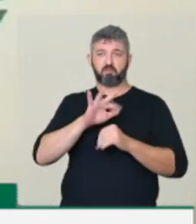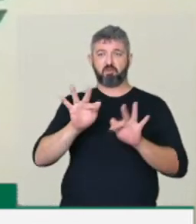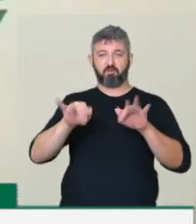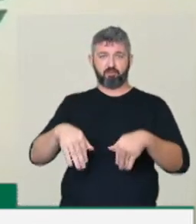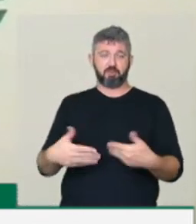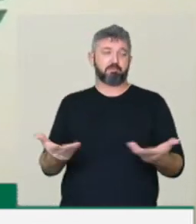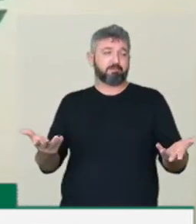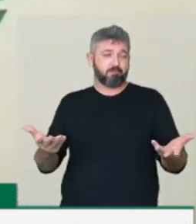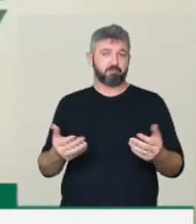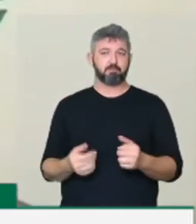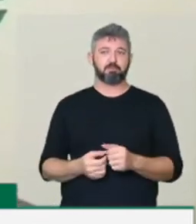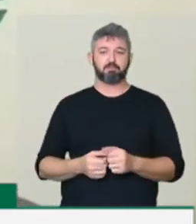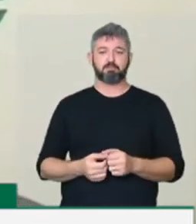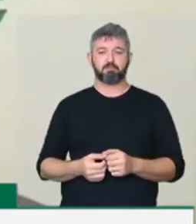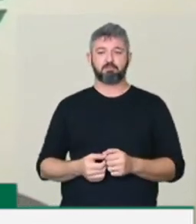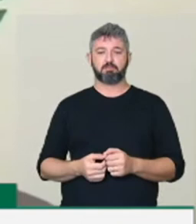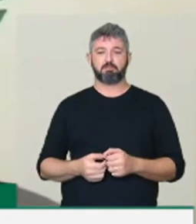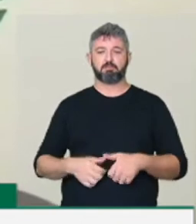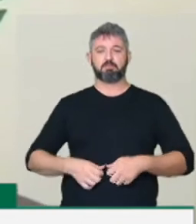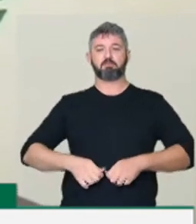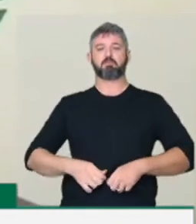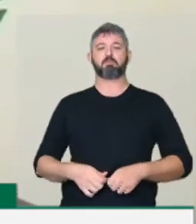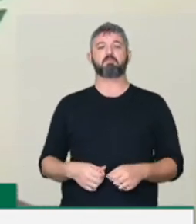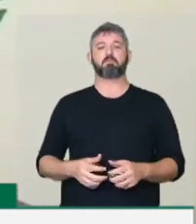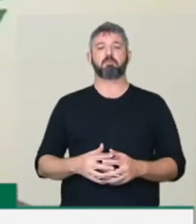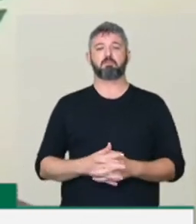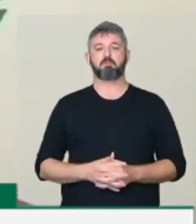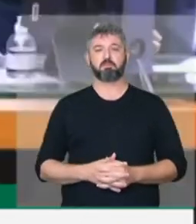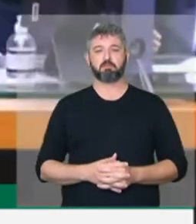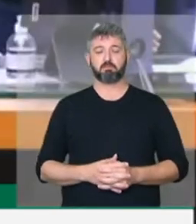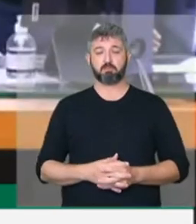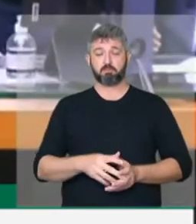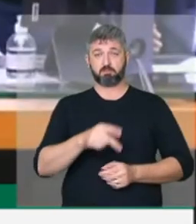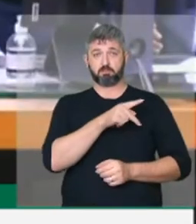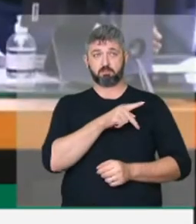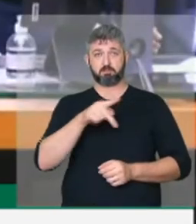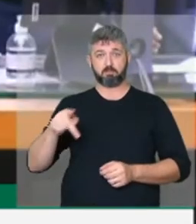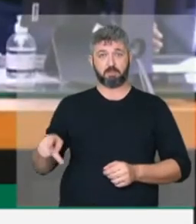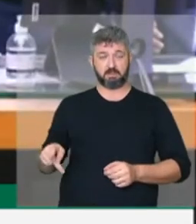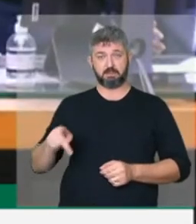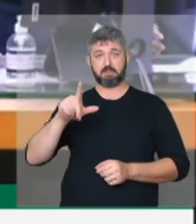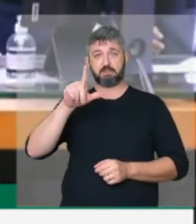DAÍEU... EU ME... -- [PRESIDENTE]: A DETERMINAÇÃO DO PRESIDENTE... ARTHUR LIRA... É NÓS CONCLUIRMOS... A